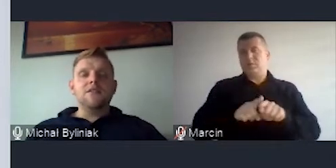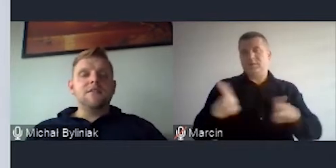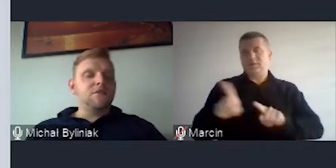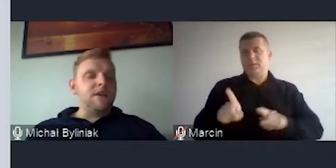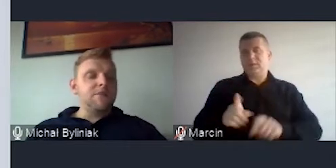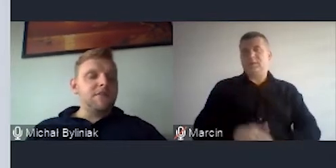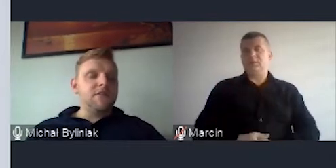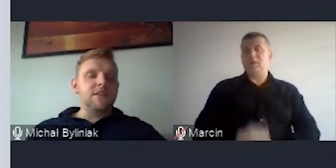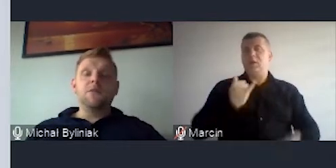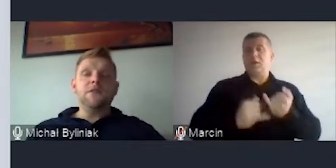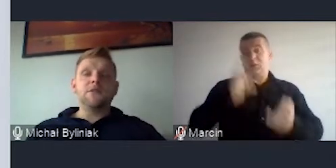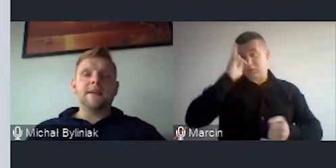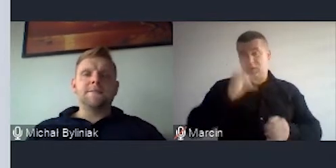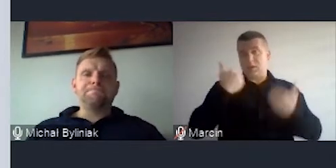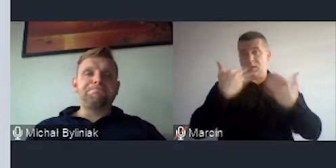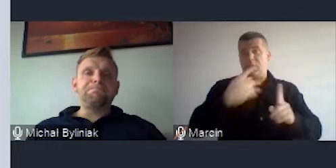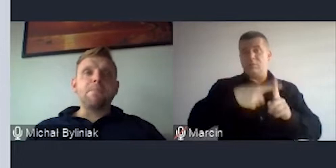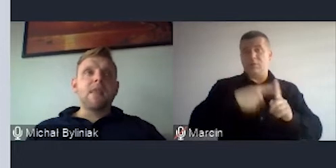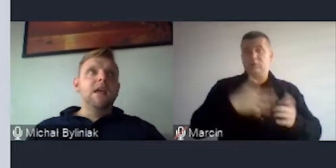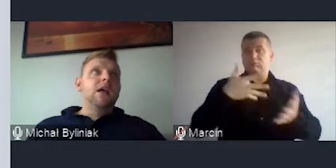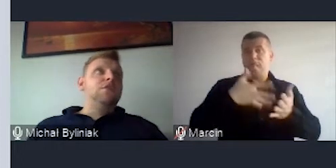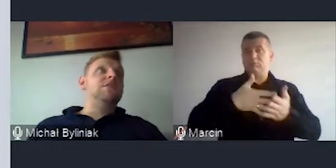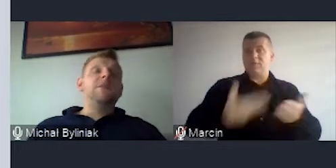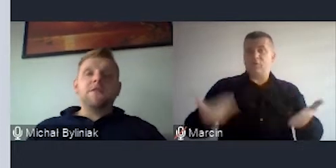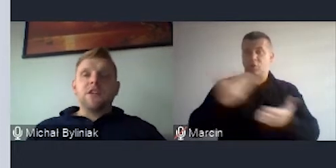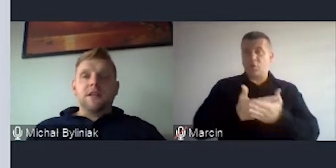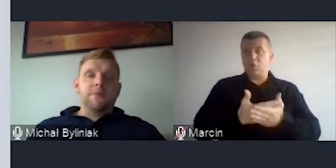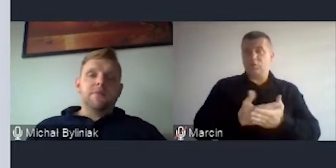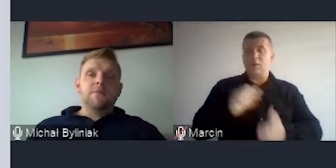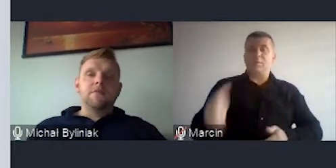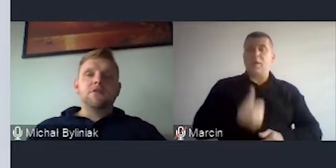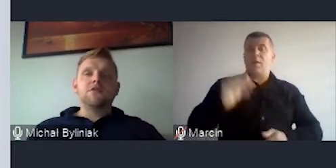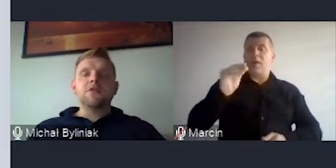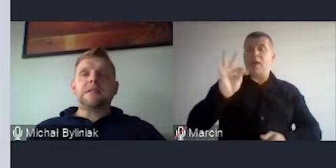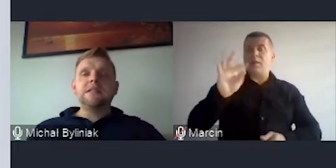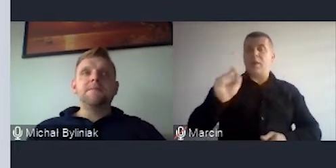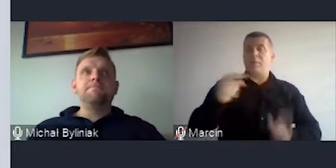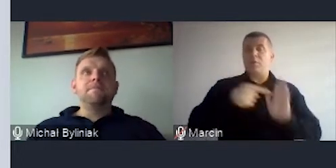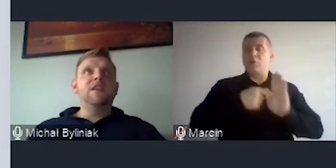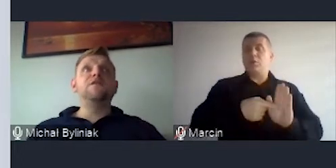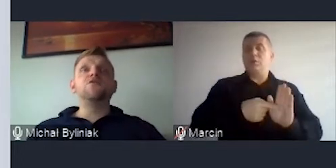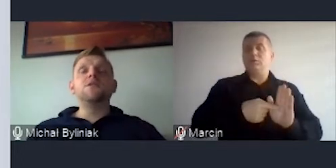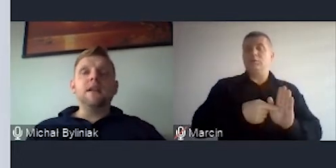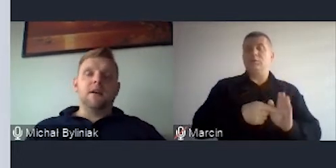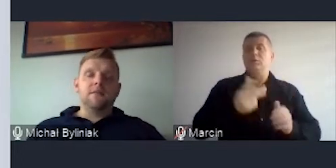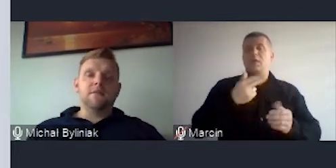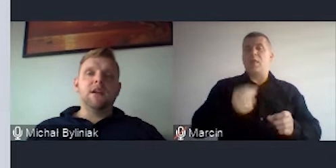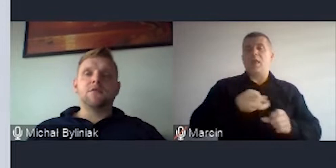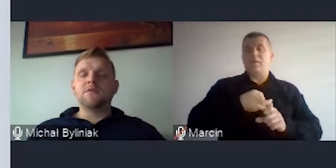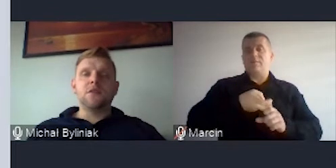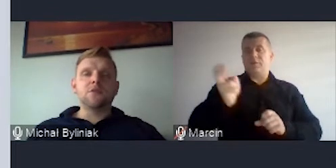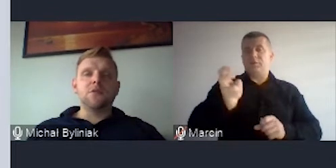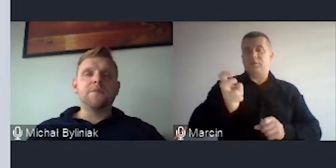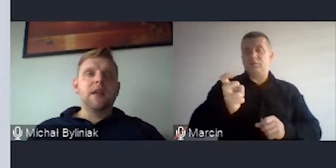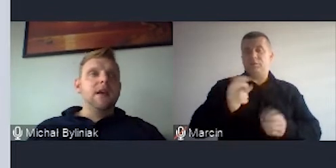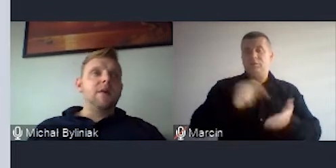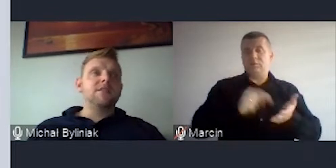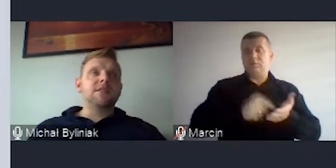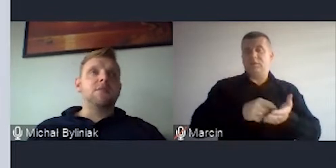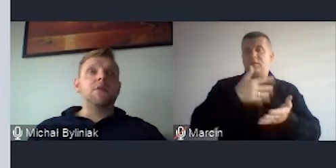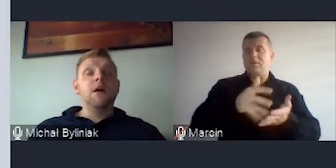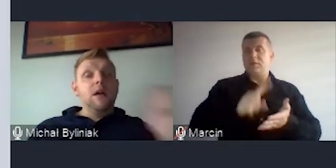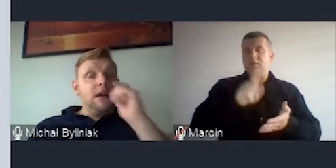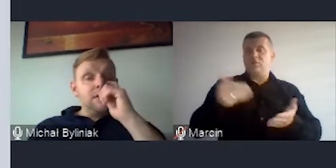Jeśli instytucja pozytywnie oceniła wniosek to ten pierwszy etap dotyczący niewyrzucenia wydatku z wniosku, macie za sobą,